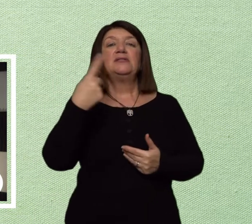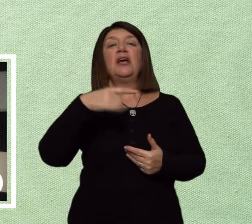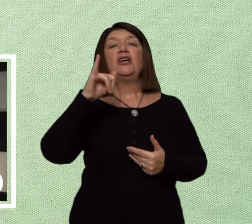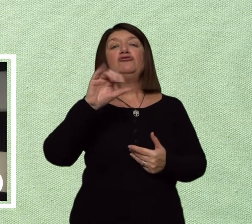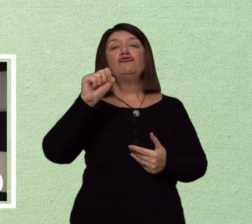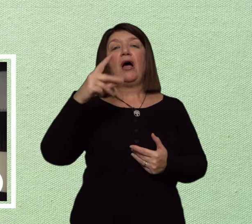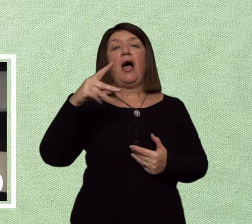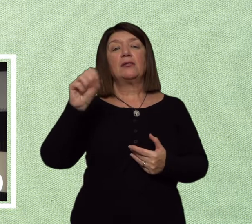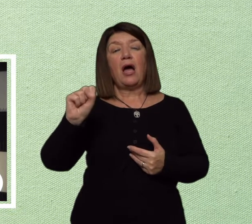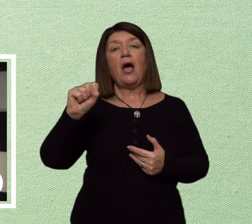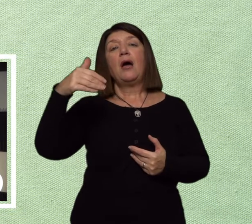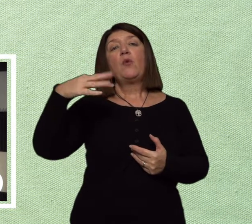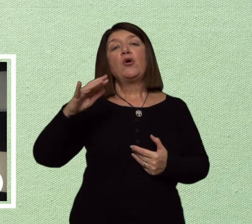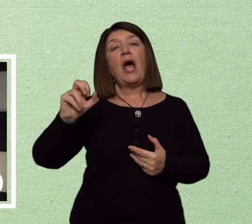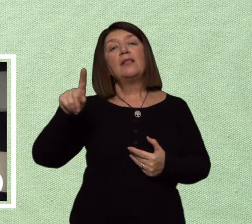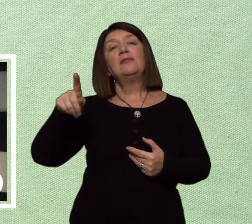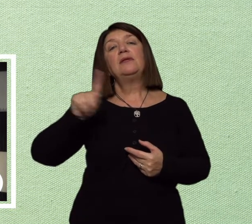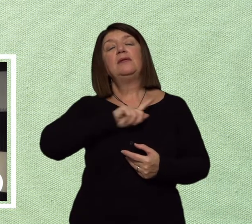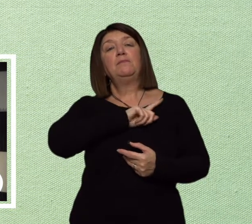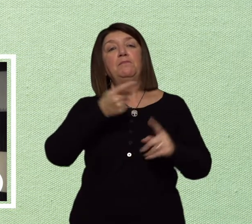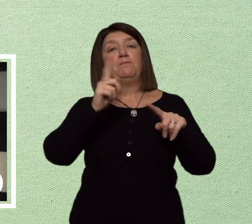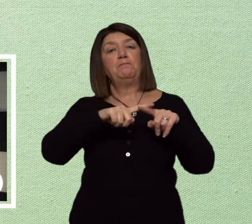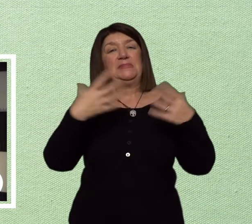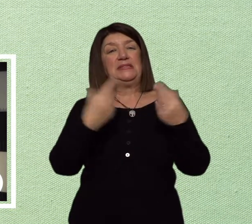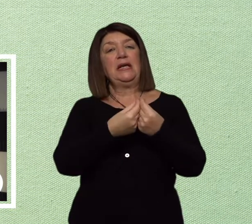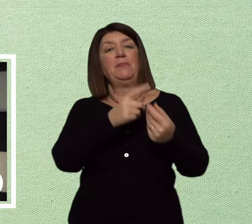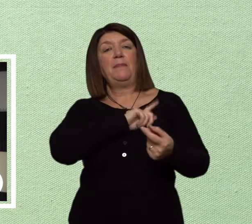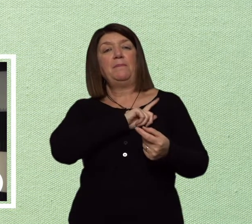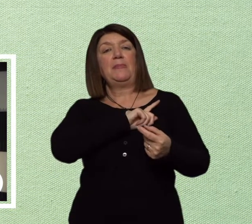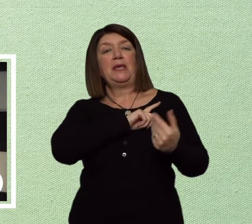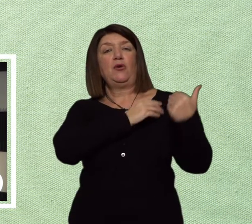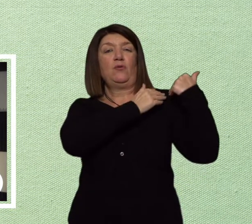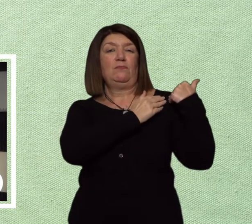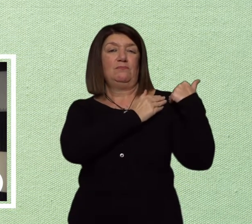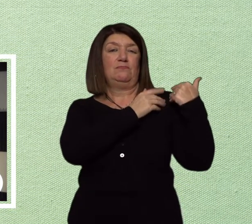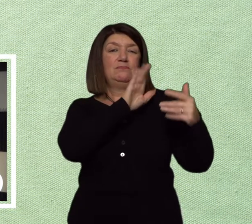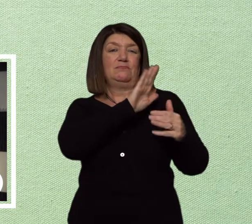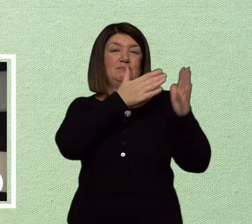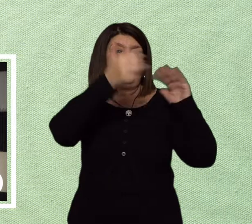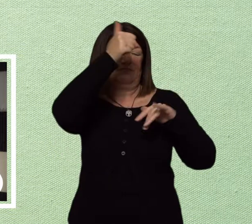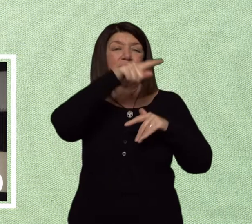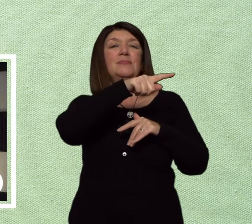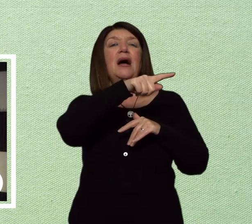nel 2013 ha dato luogo al primo accesso